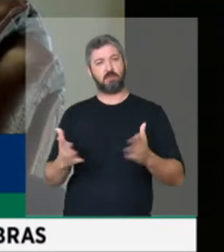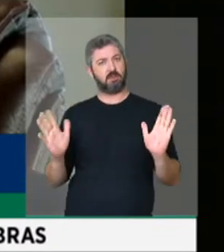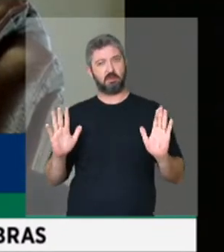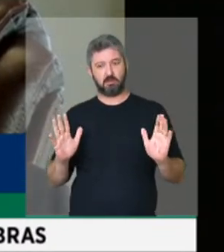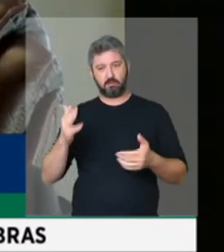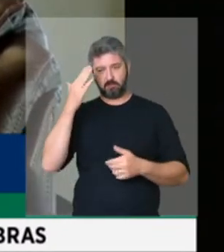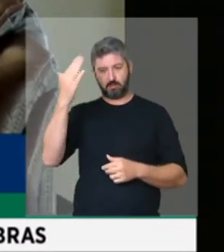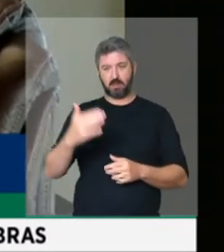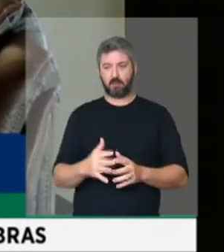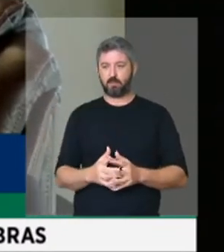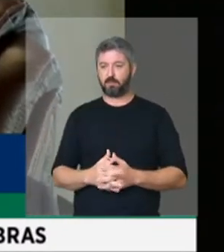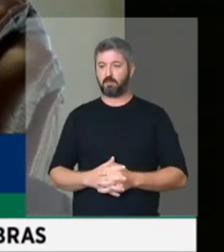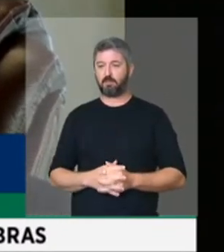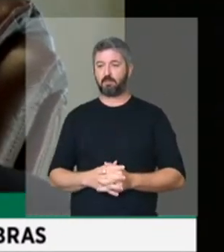MÍNIMO QUE PRECISAMOS. GRATO